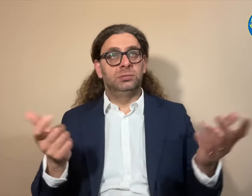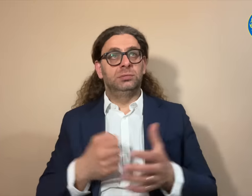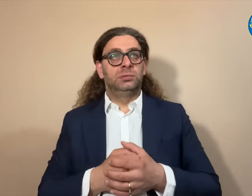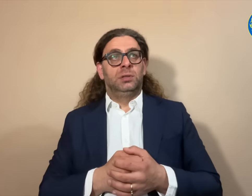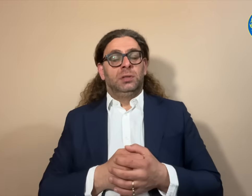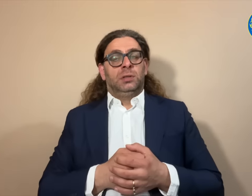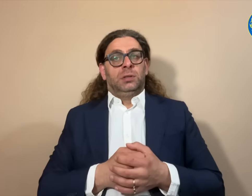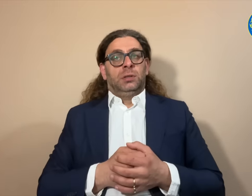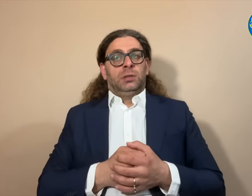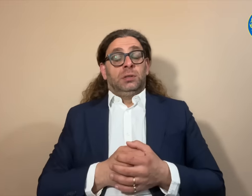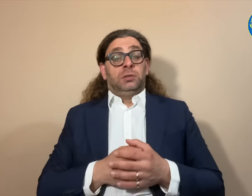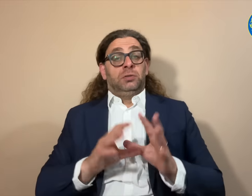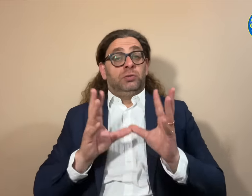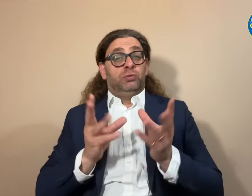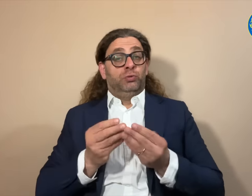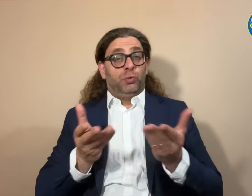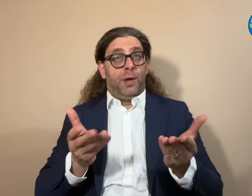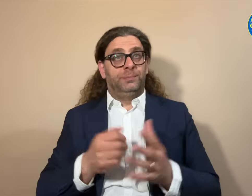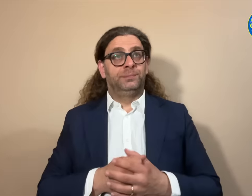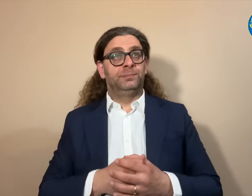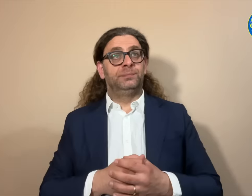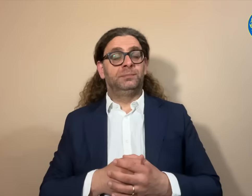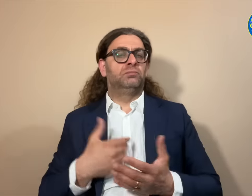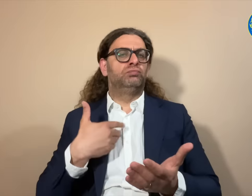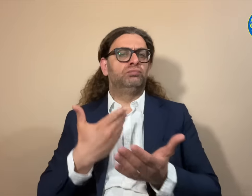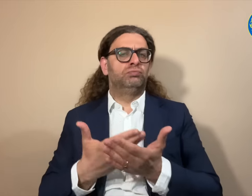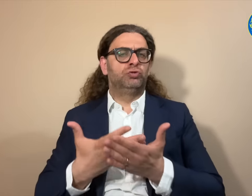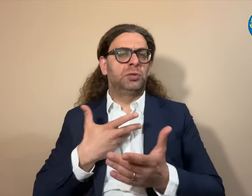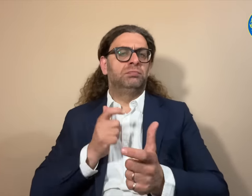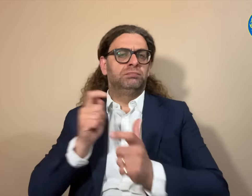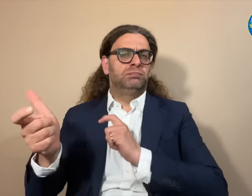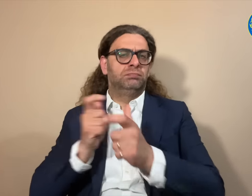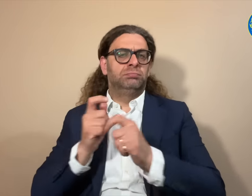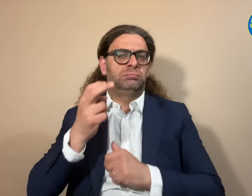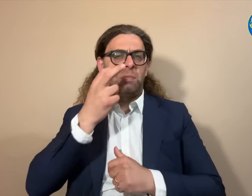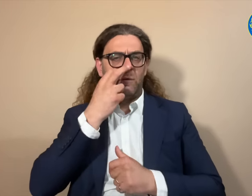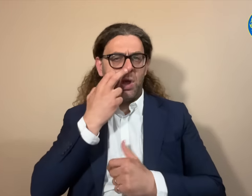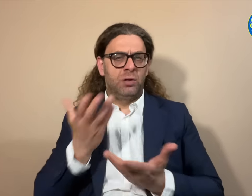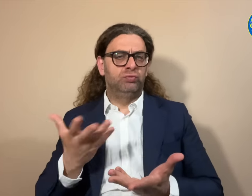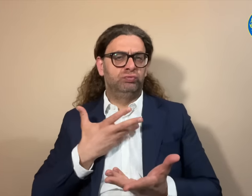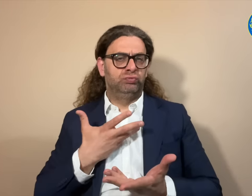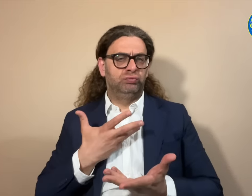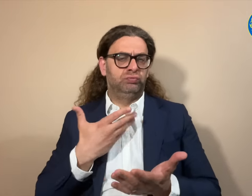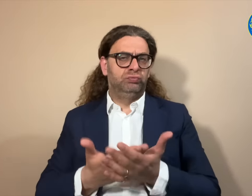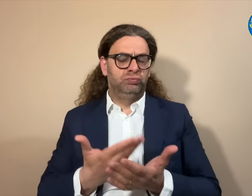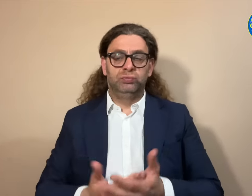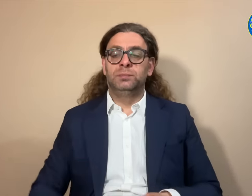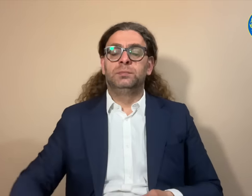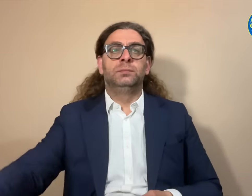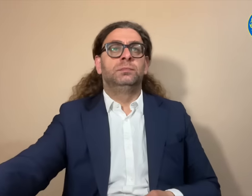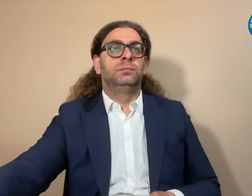Tutto qui. Abbiamo le prove della corrispondenza avvenuta tra legali.